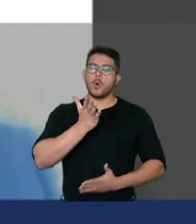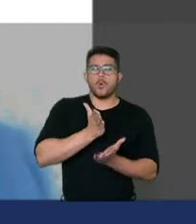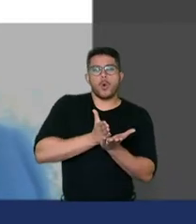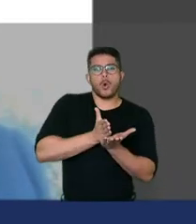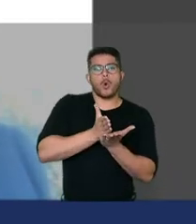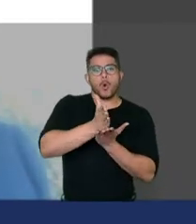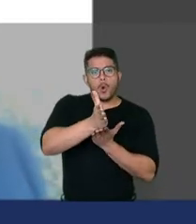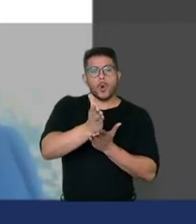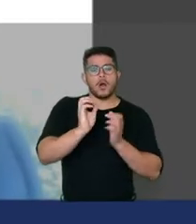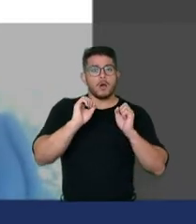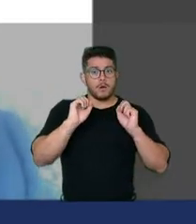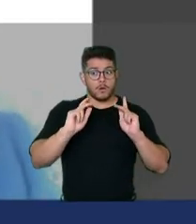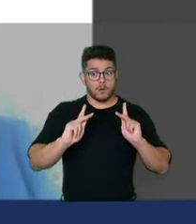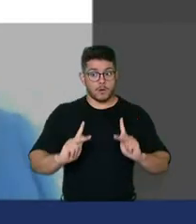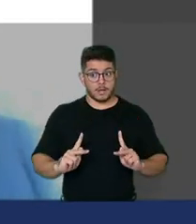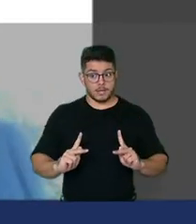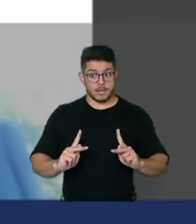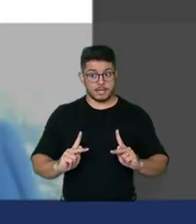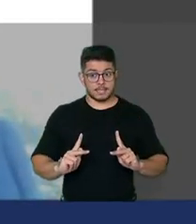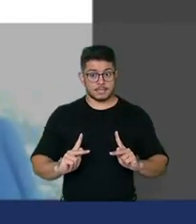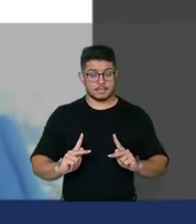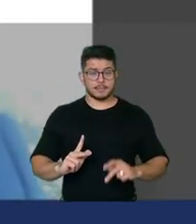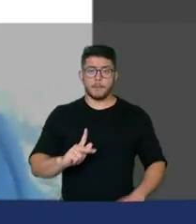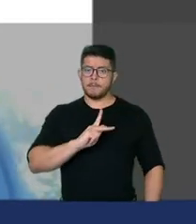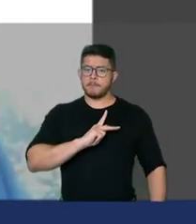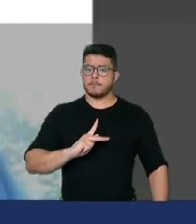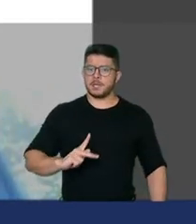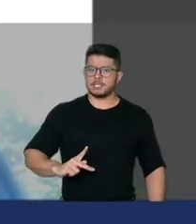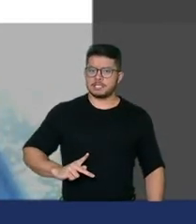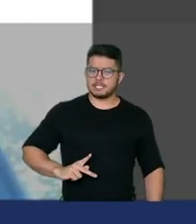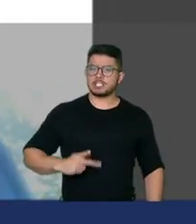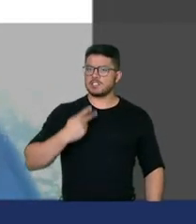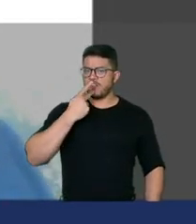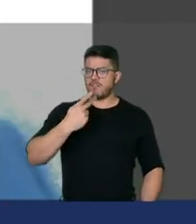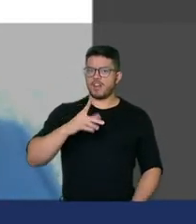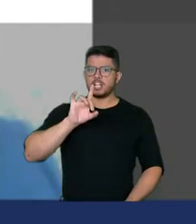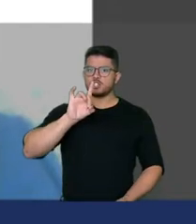HONESTO, NÃO ADIANTA NÓS ELEGERMOS UM PRESIDENTE SINCERO, UM PRESIDENTE QUE